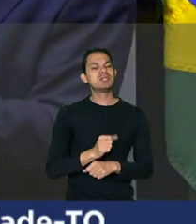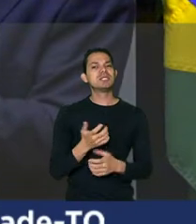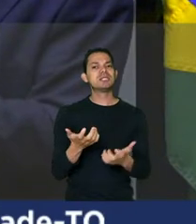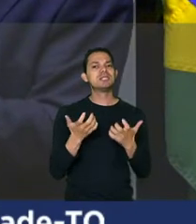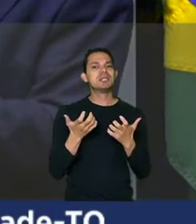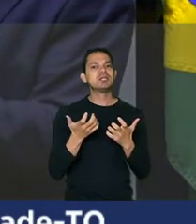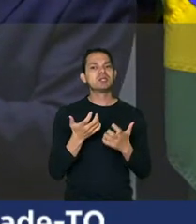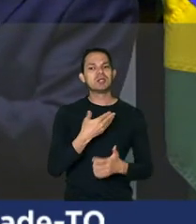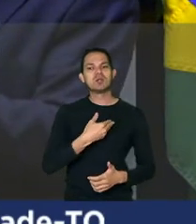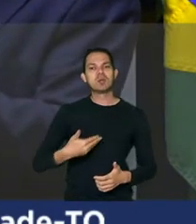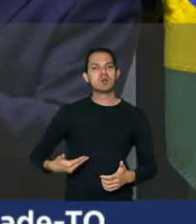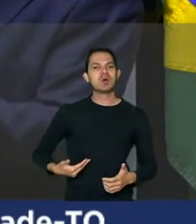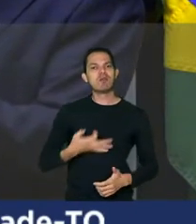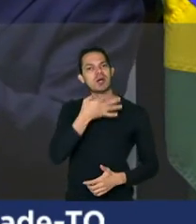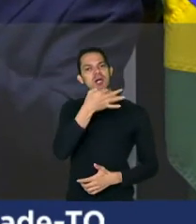ES. EU AGUARDAVA UMA POSIÇÃO MAIS FIRME DO GOVERNO, NÃO